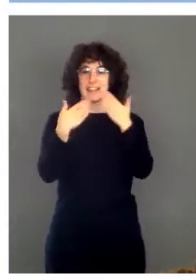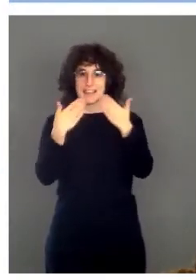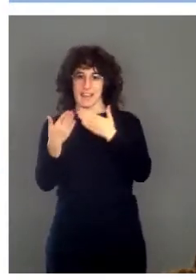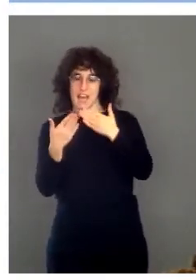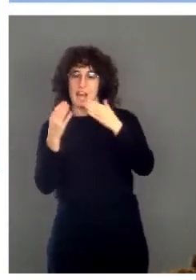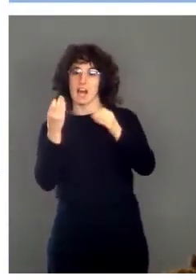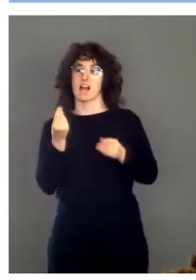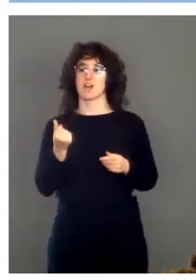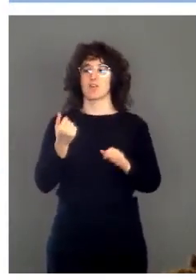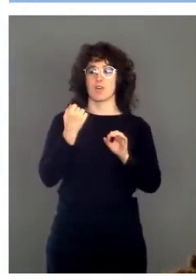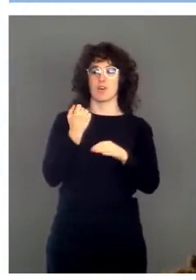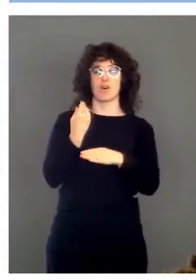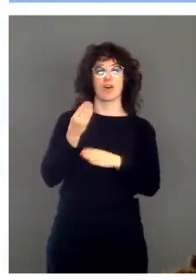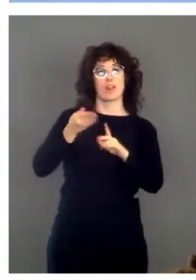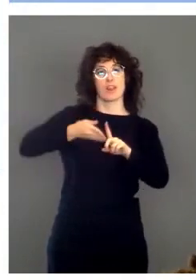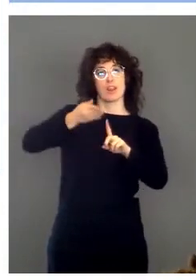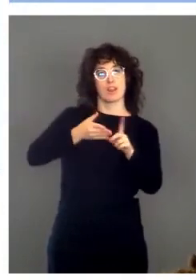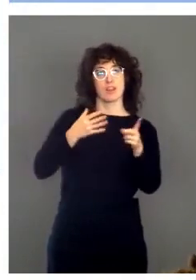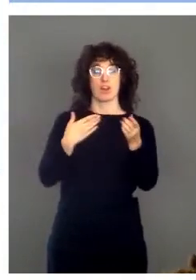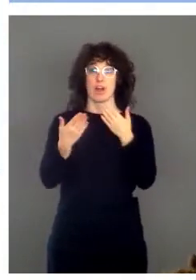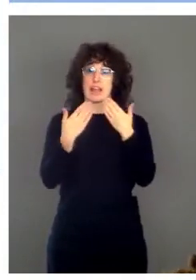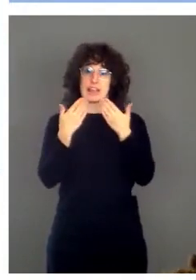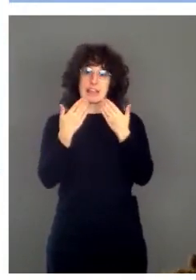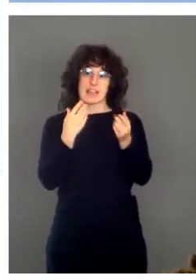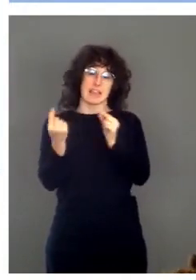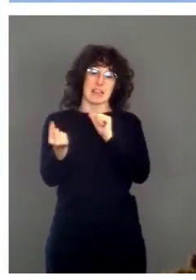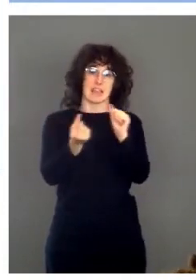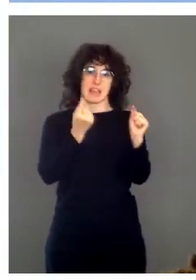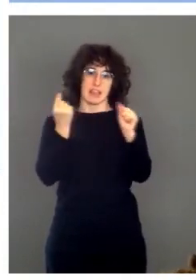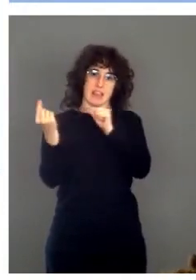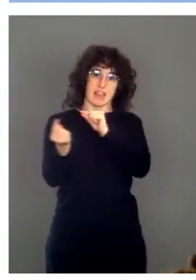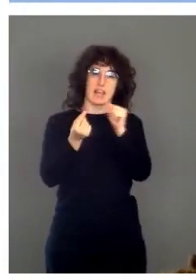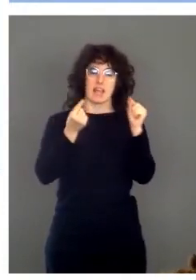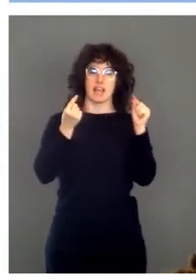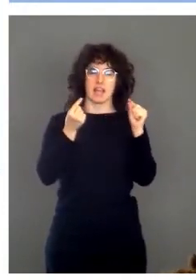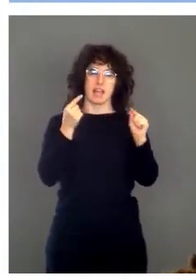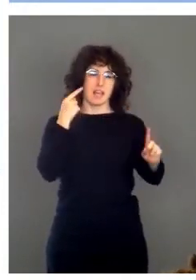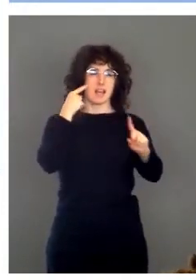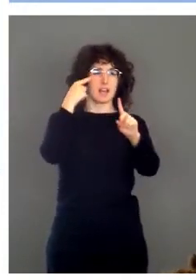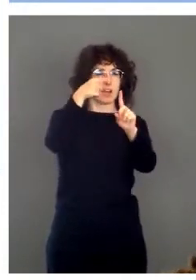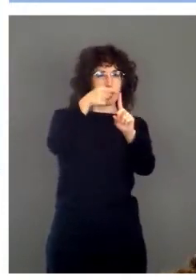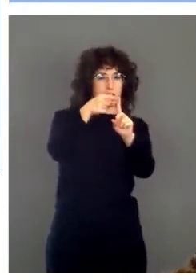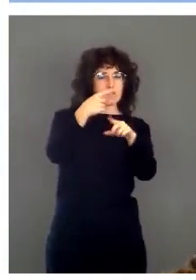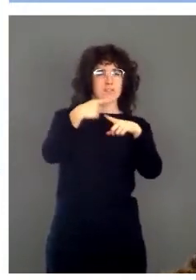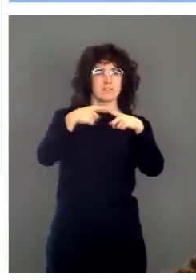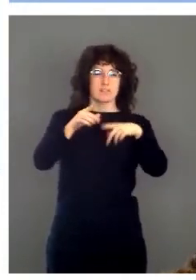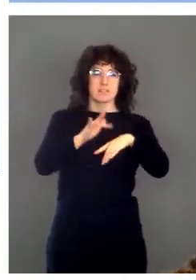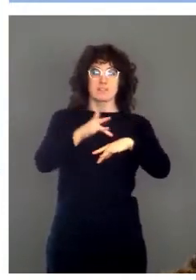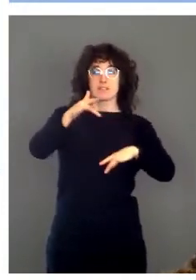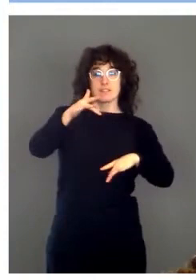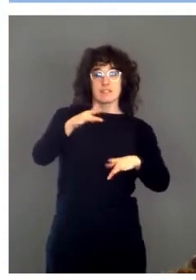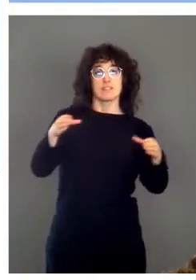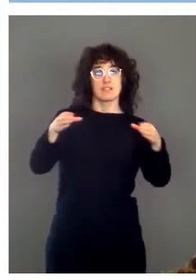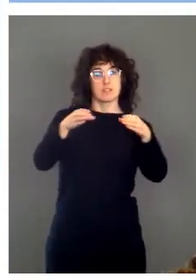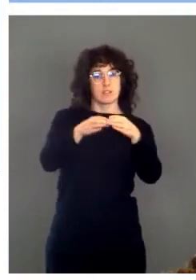Volver a tener eh ese diálogo que nos permita Entender la sensibilidad del colectivo Actuar sobre las medidas